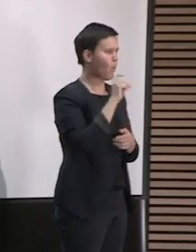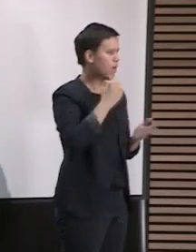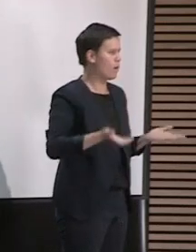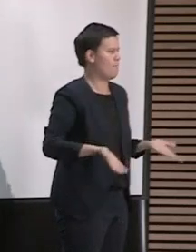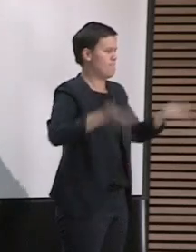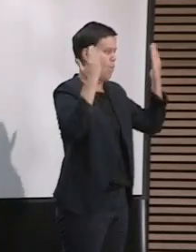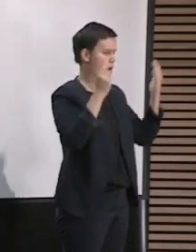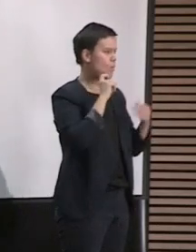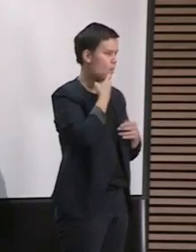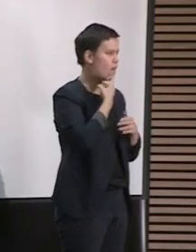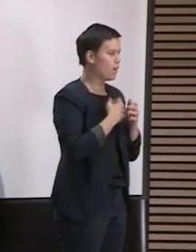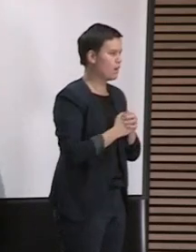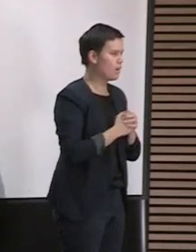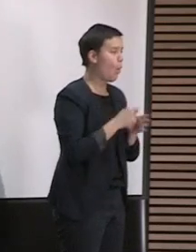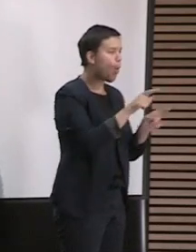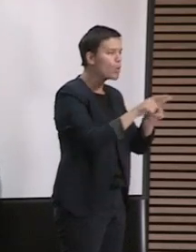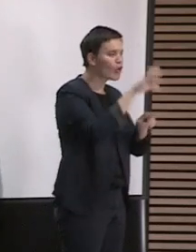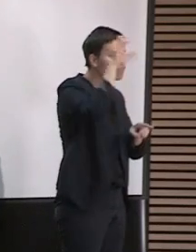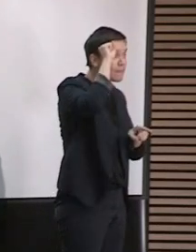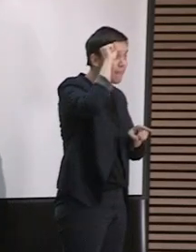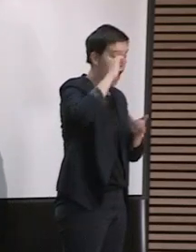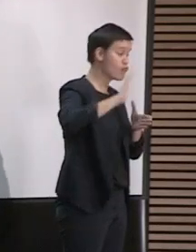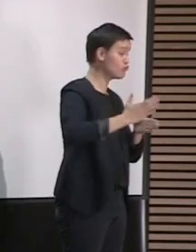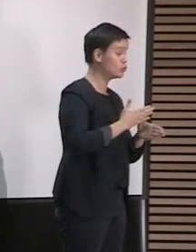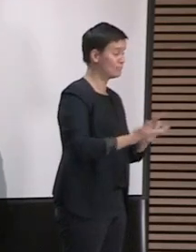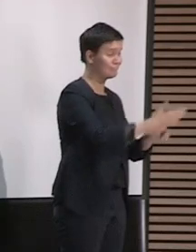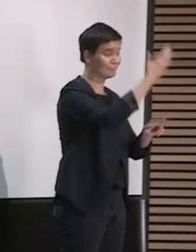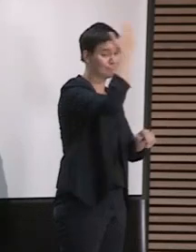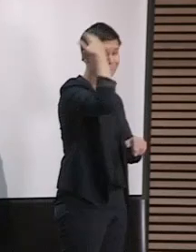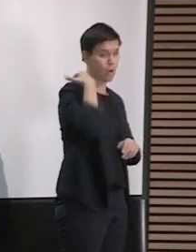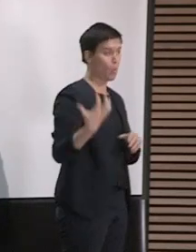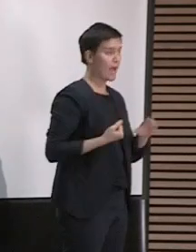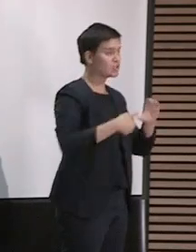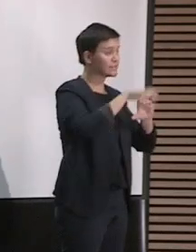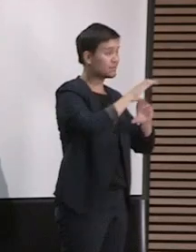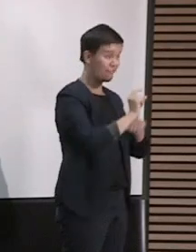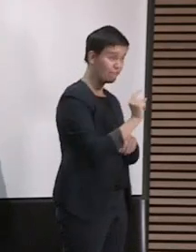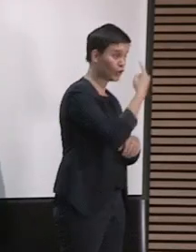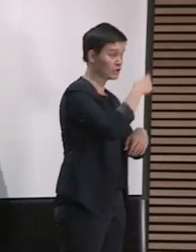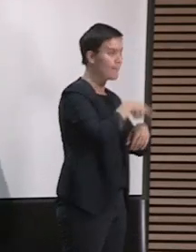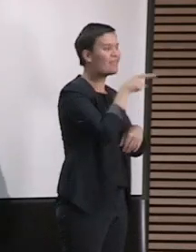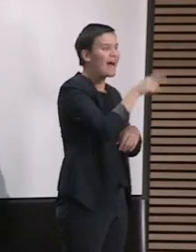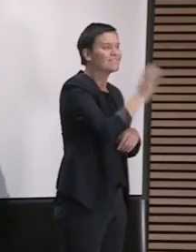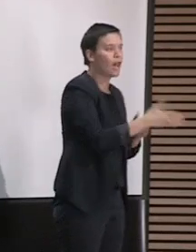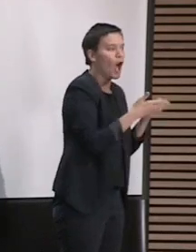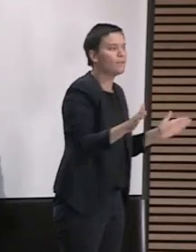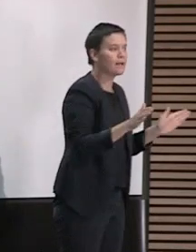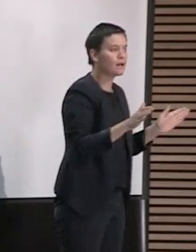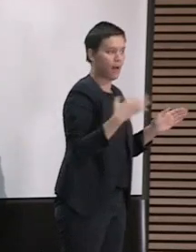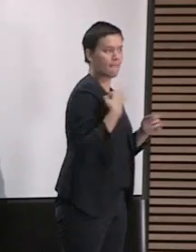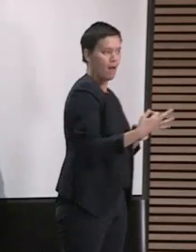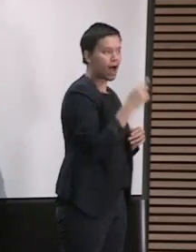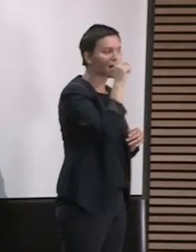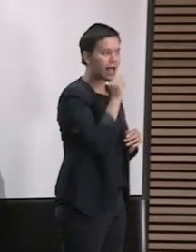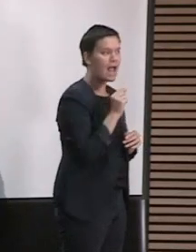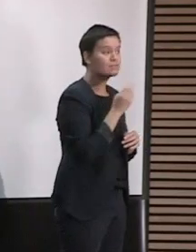nui ake. Kia mahara ano koe, i